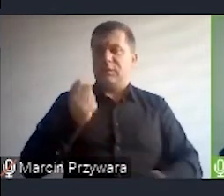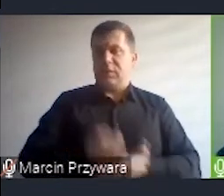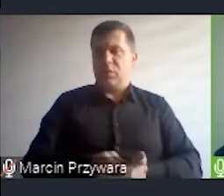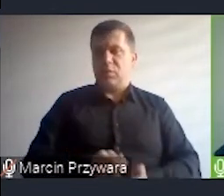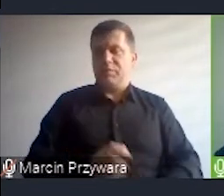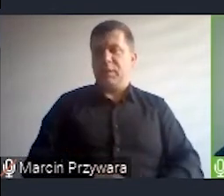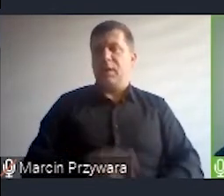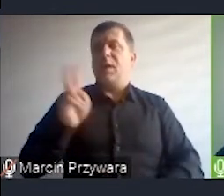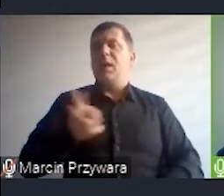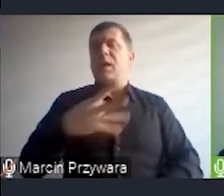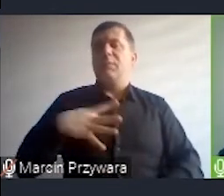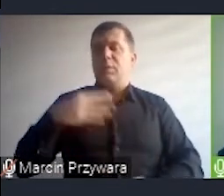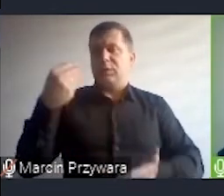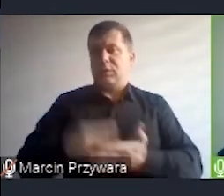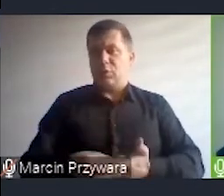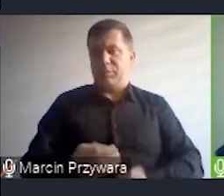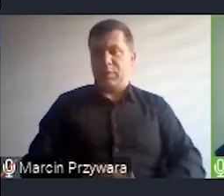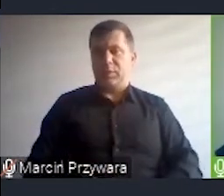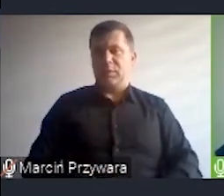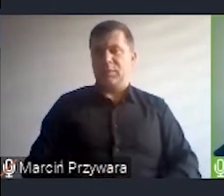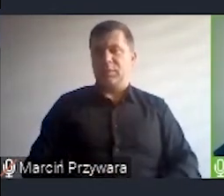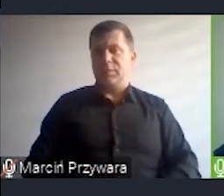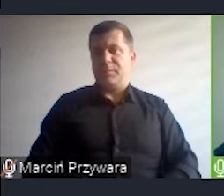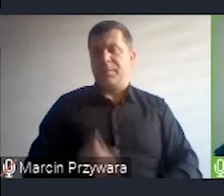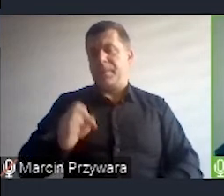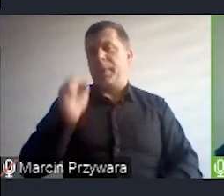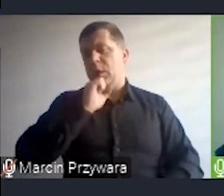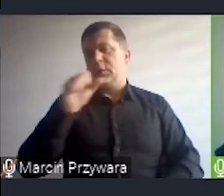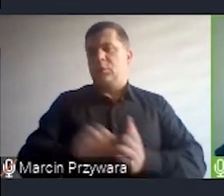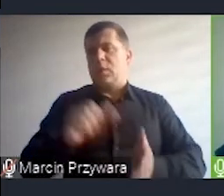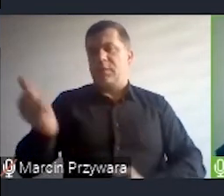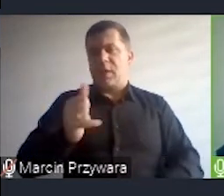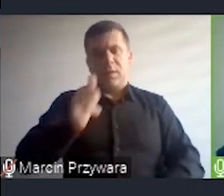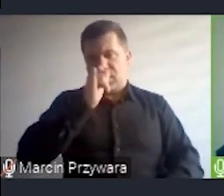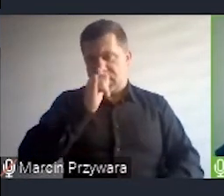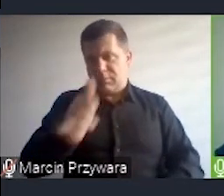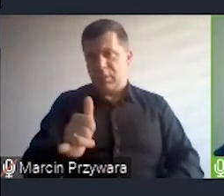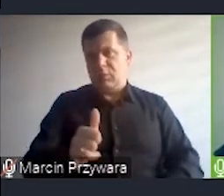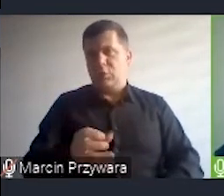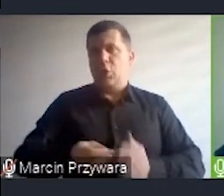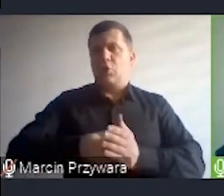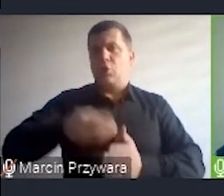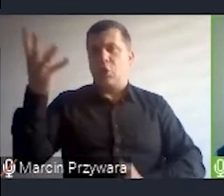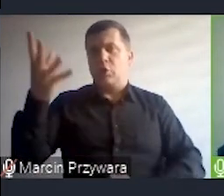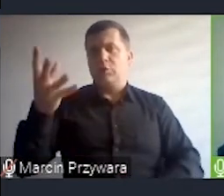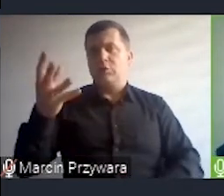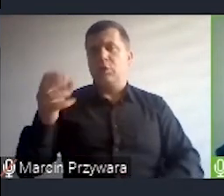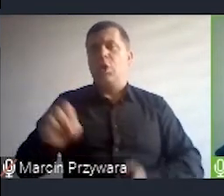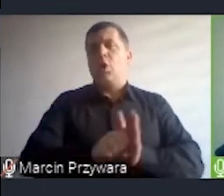i kiedy był zakupiony. Używany środek trwały nie może być droższy od środka nowego.